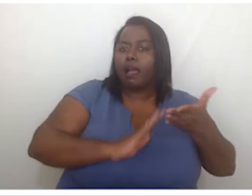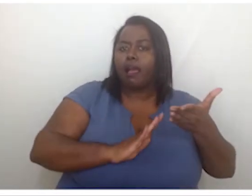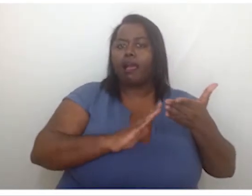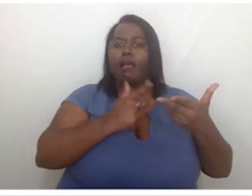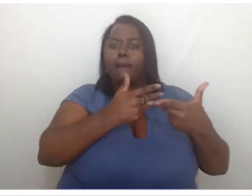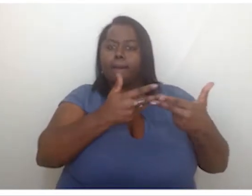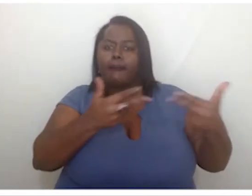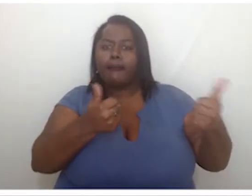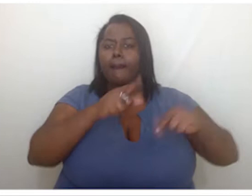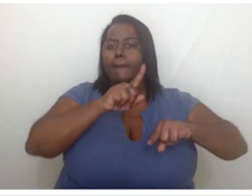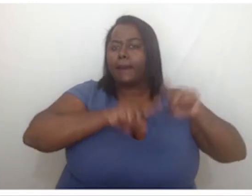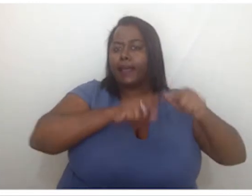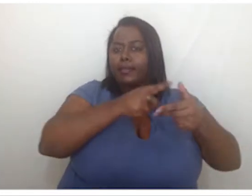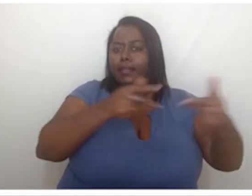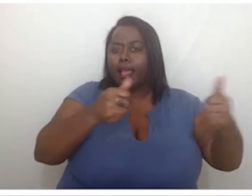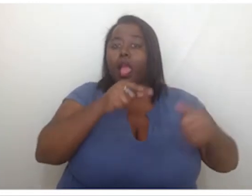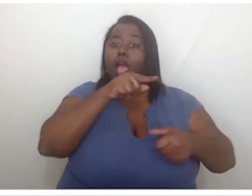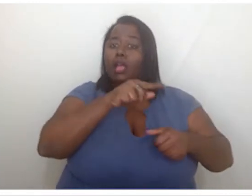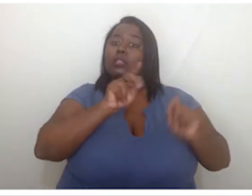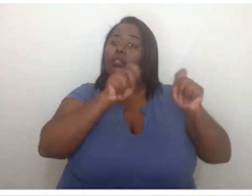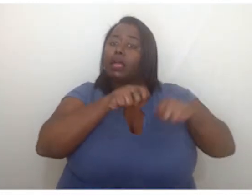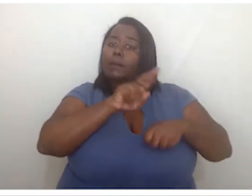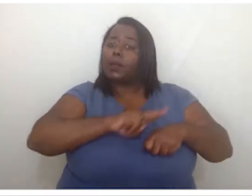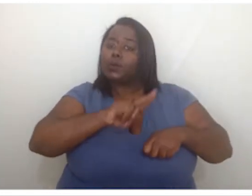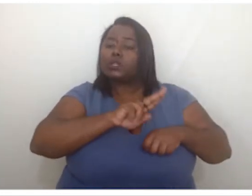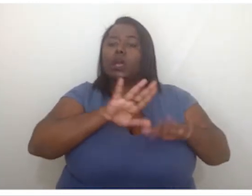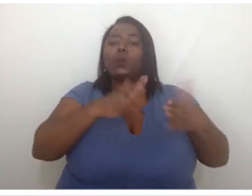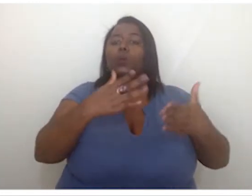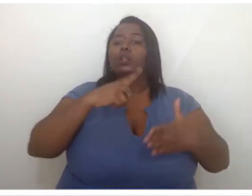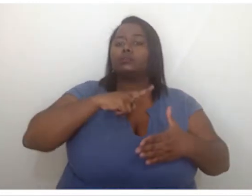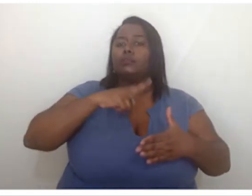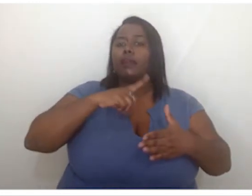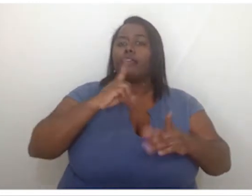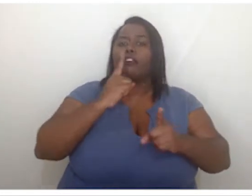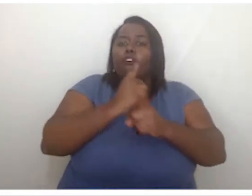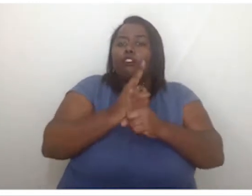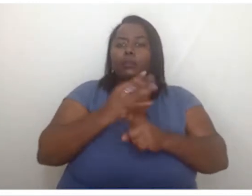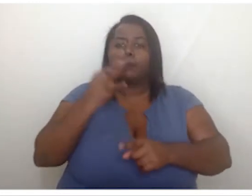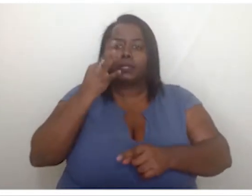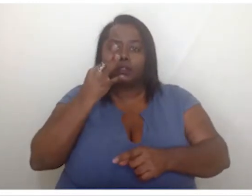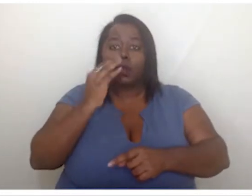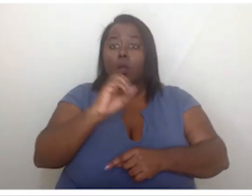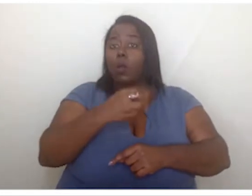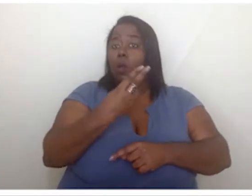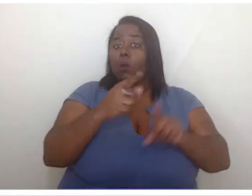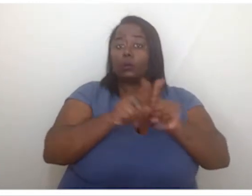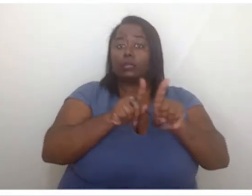que fueron siendo utilizados y creados en días de contacto presencial y en webnarios en línea.